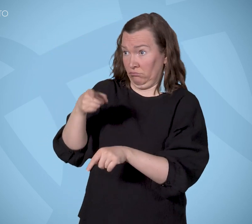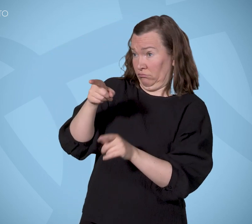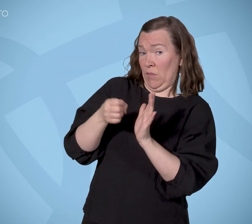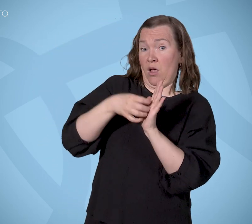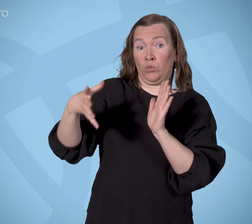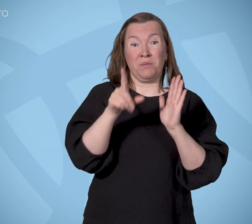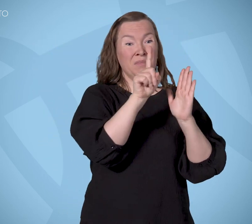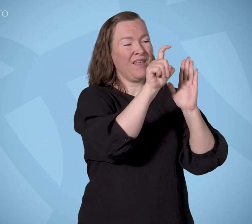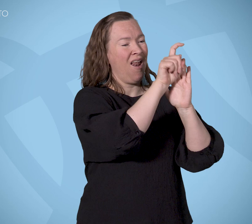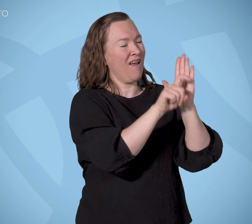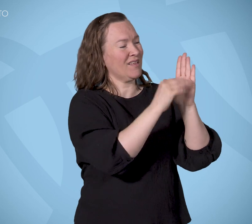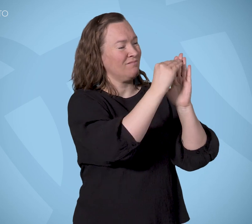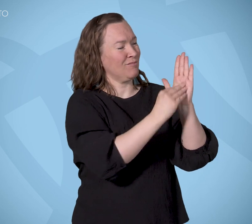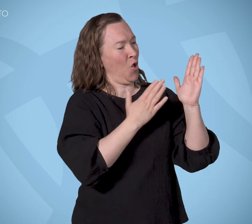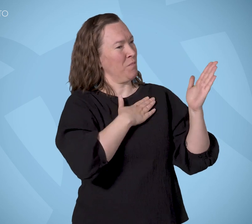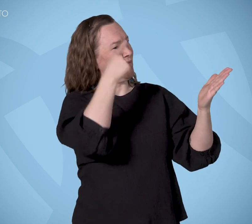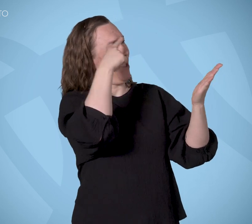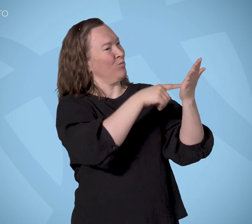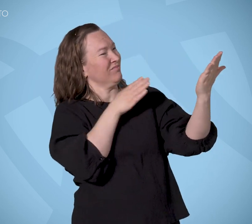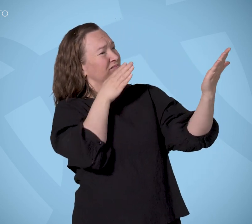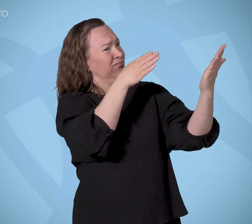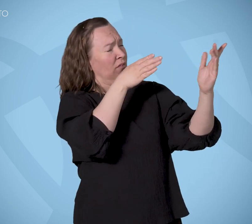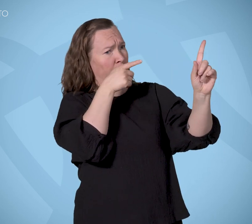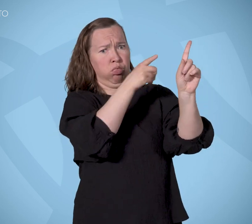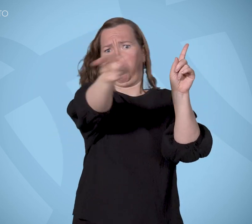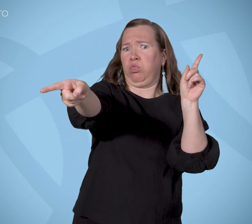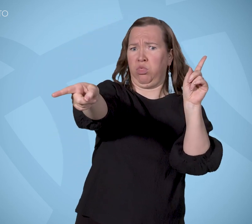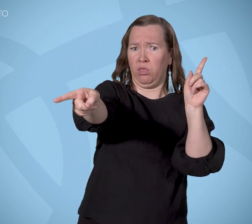rikkoo lainsäätäjien tarkoitusta -